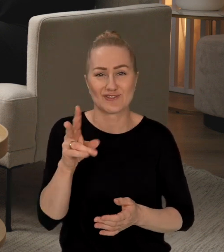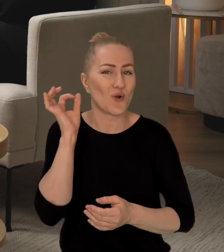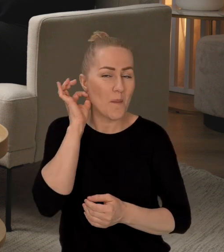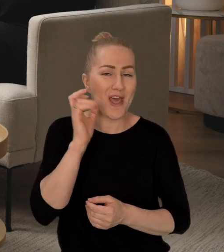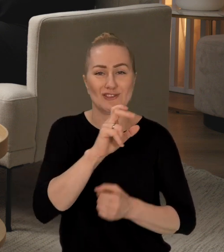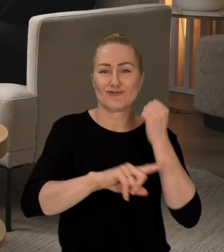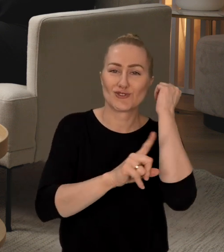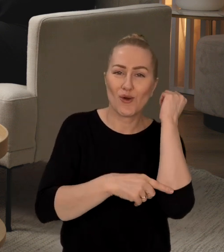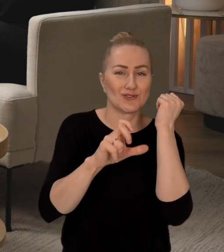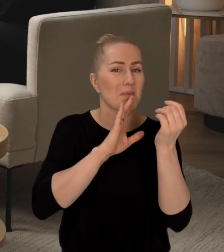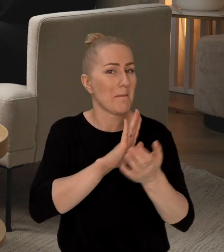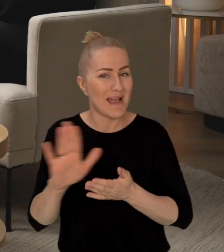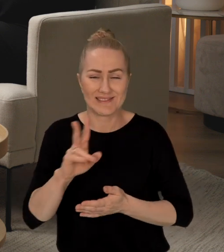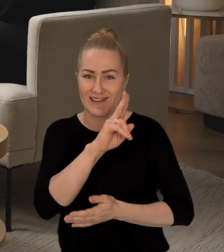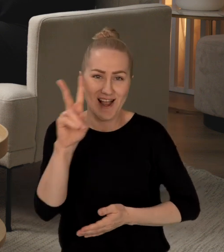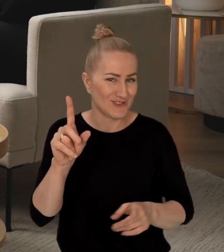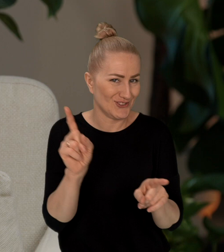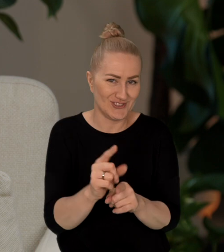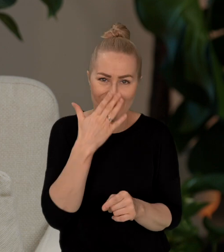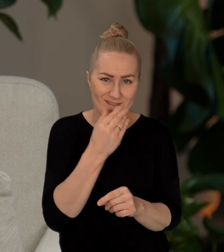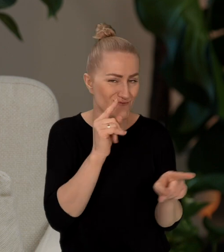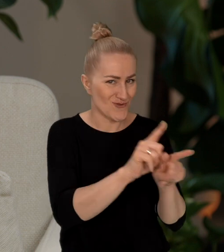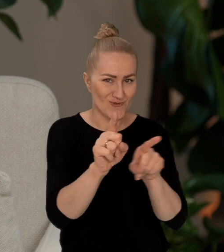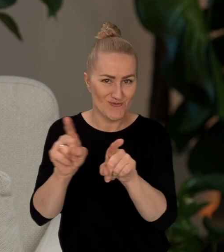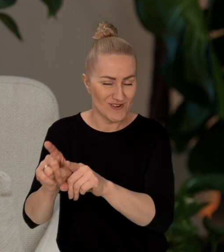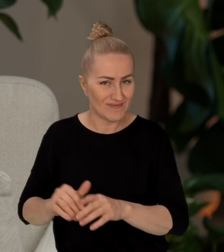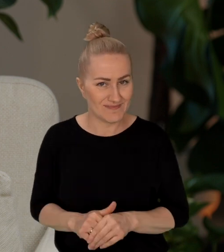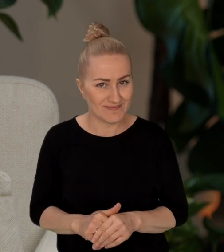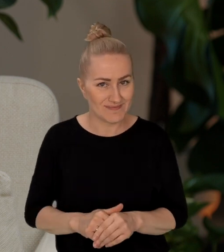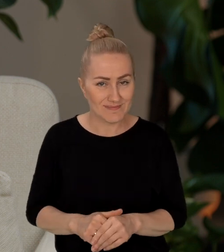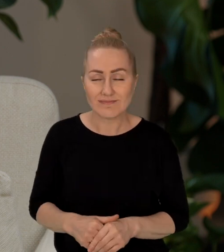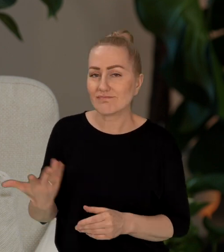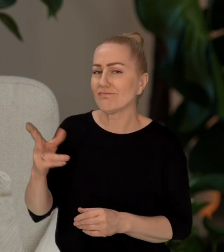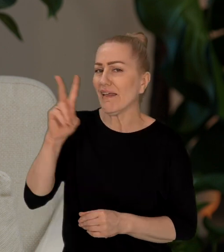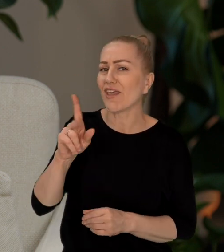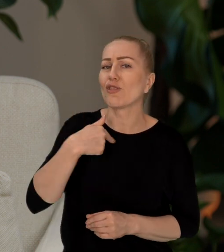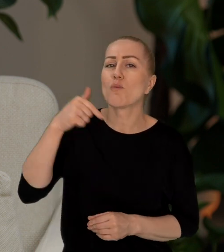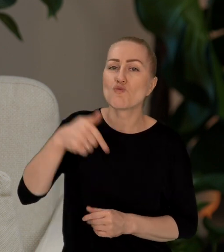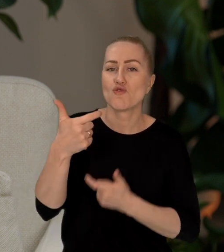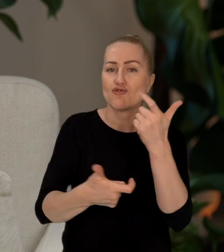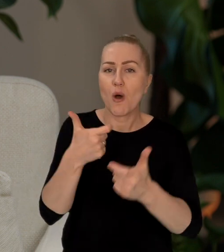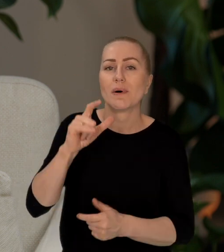Na każdym innym etapie jej życia. Kiedy musimy zrobić cytologię będąc w ciąży.